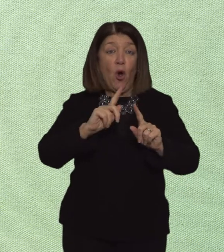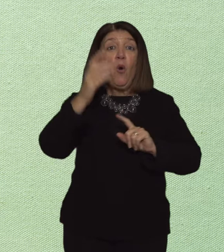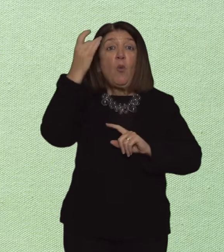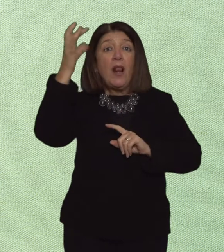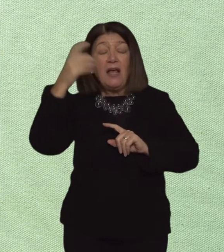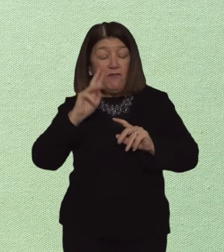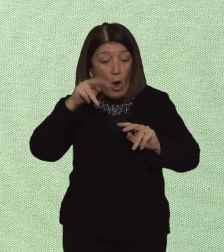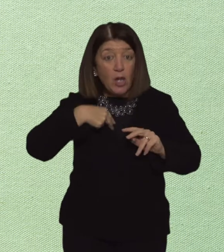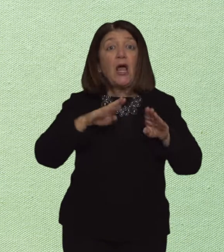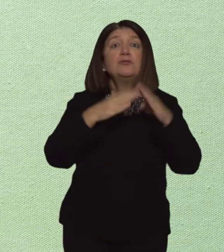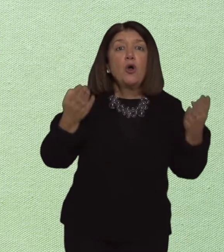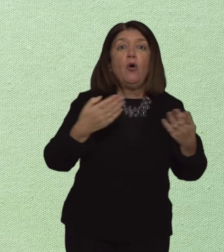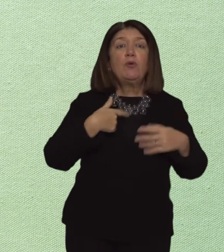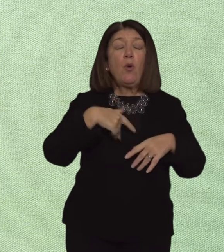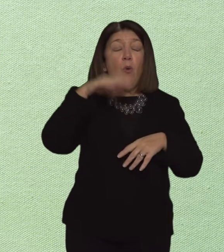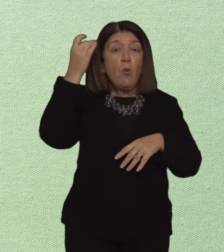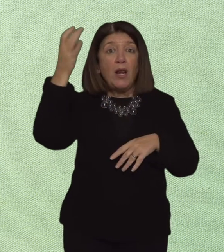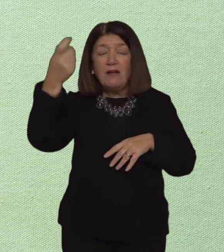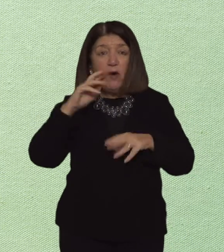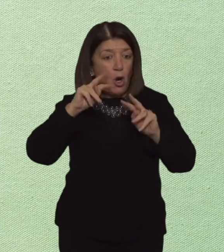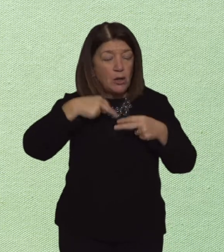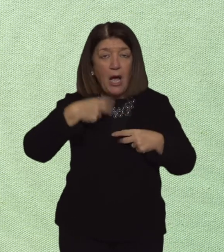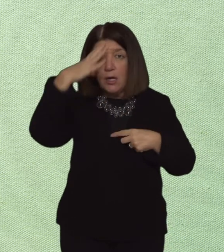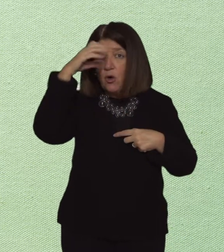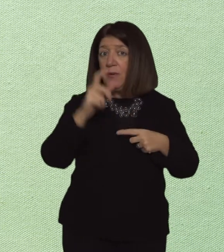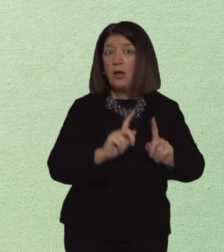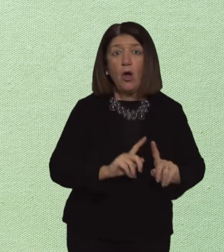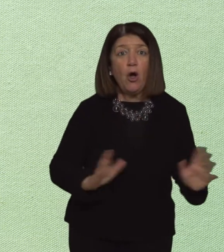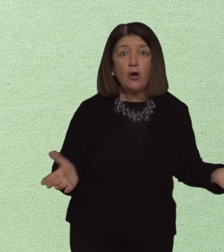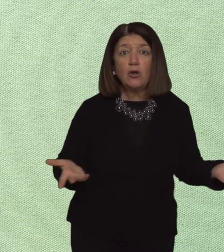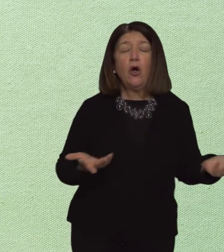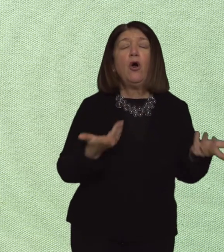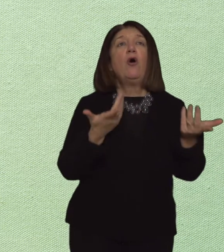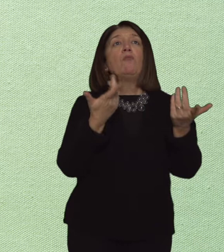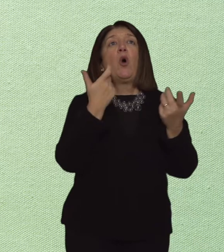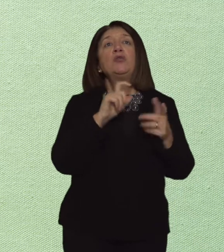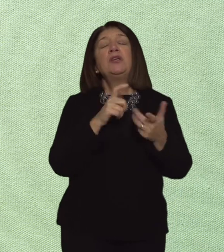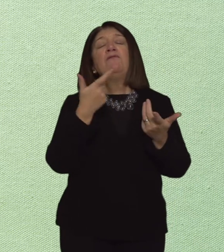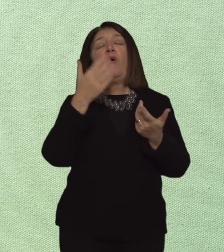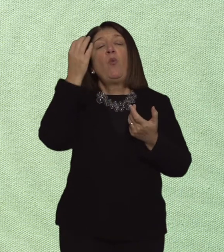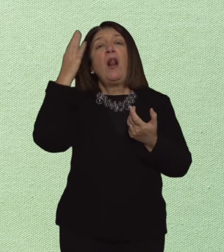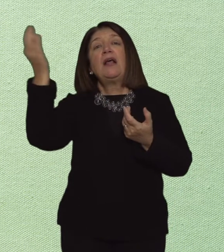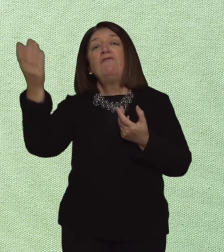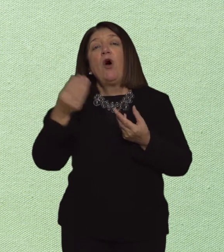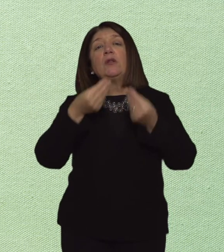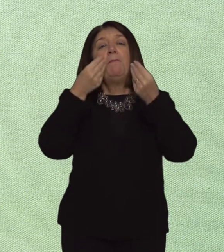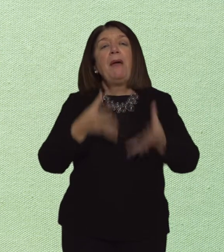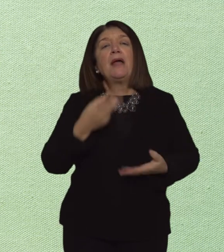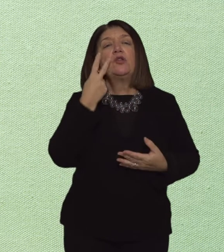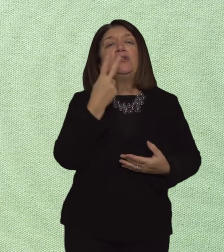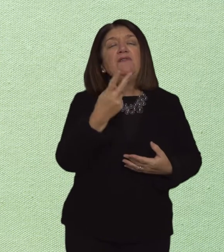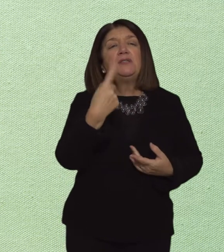perde il senso di quello che sta veramente succedendo in sé, figurarsi degli altri e